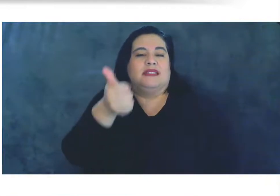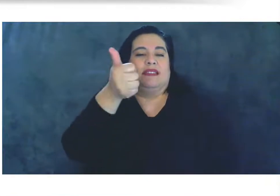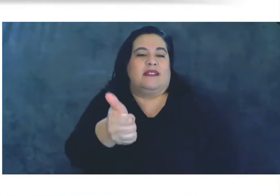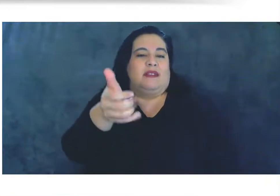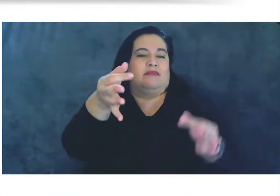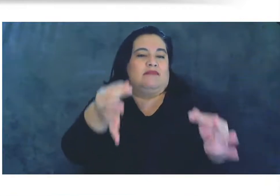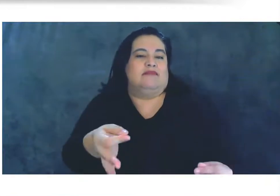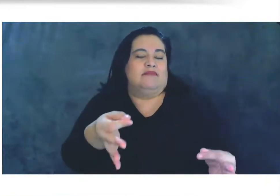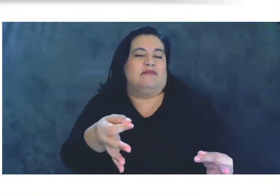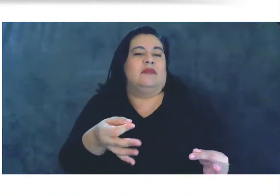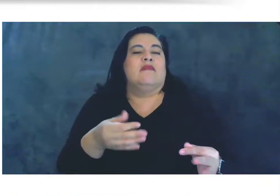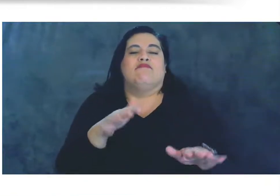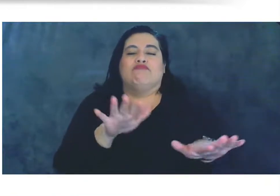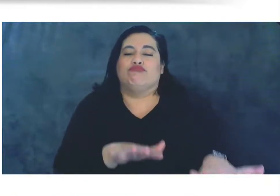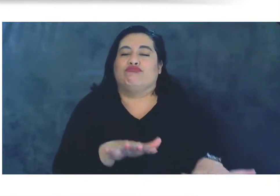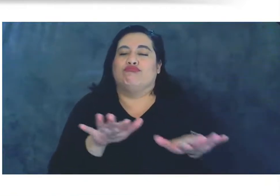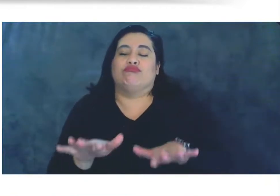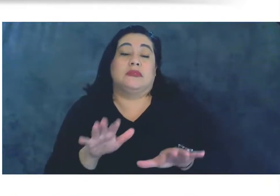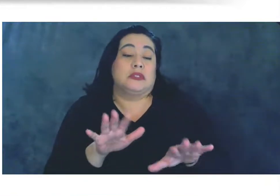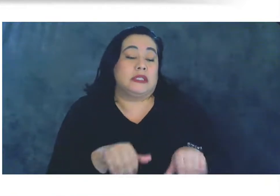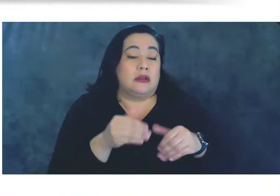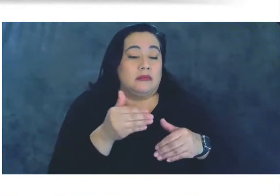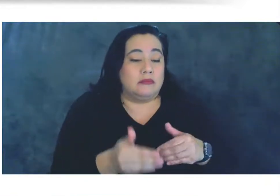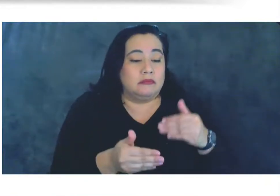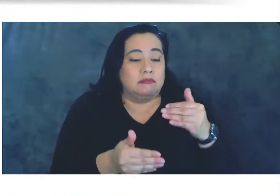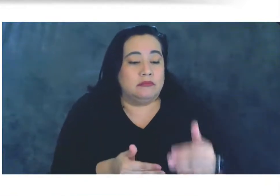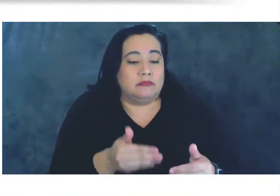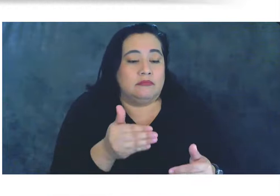cursante tomé el curso en incrementos y lo completa ...